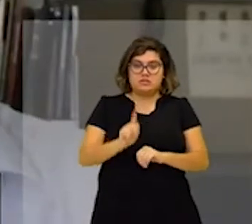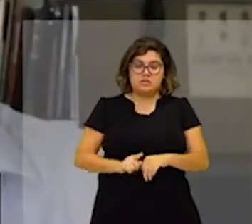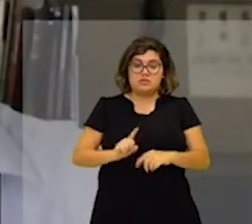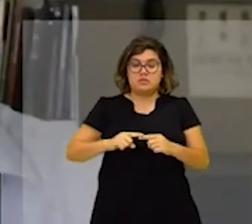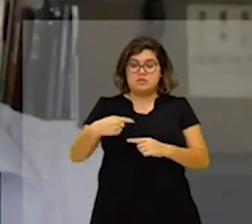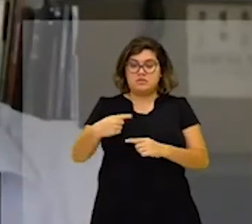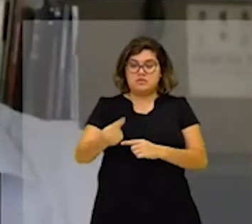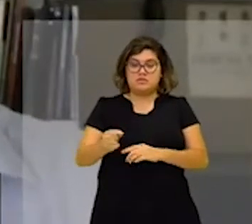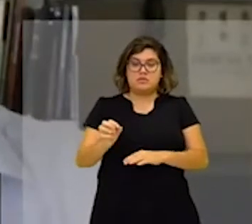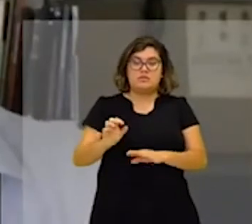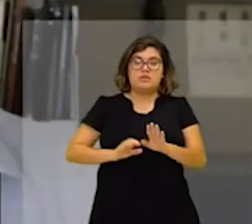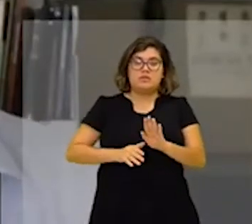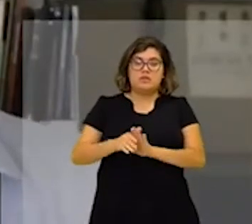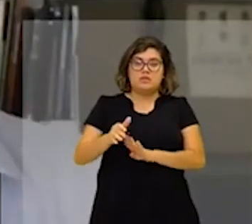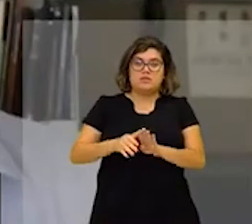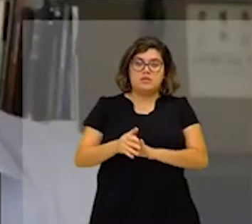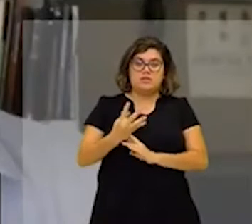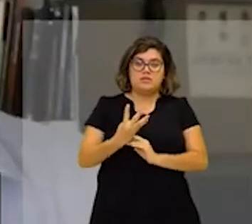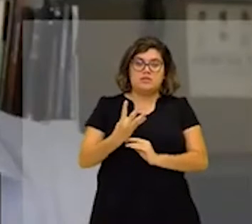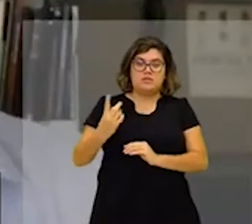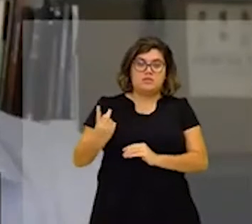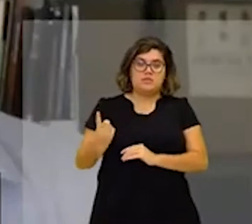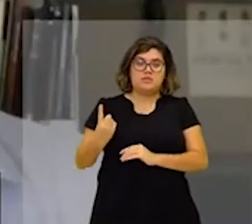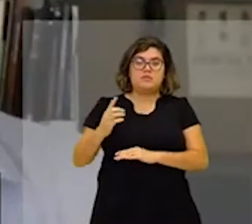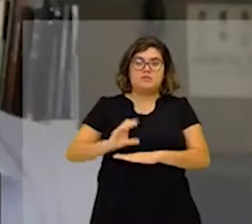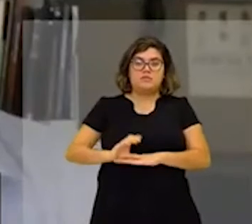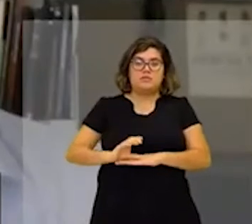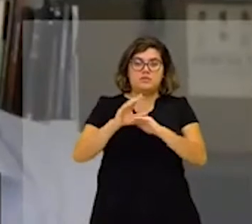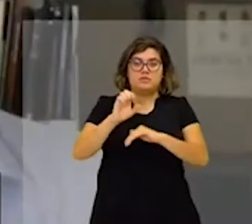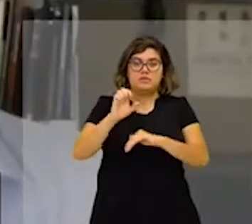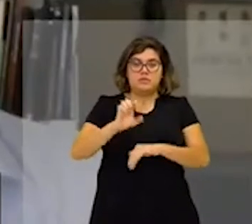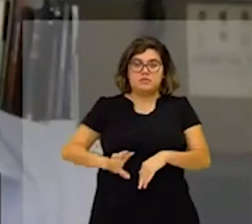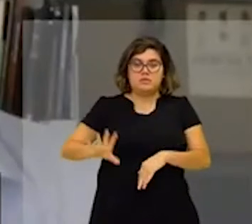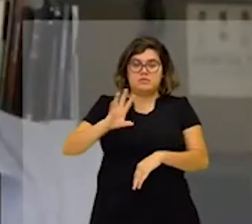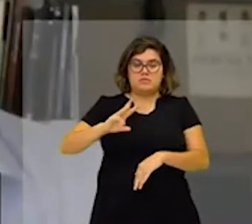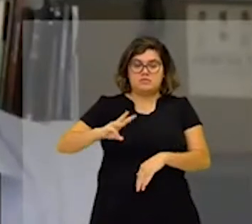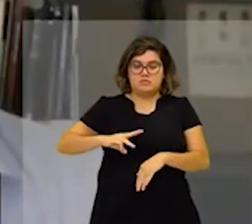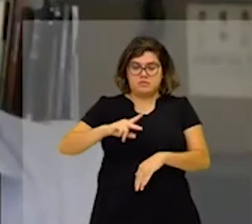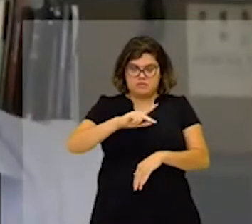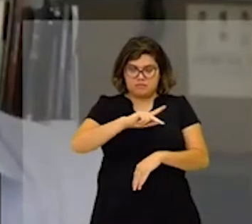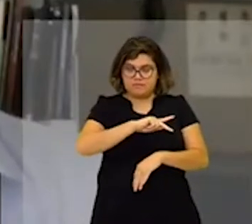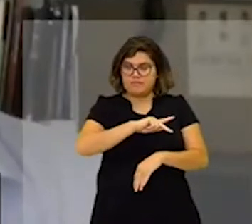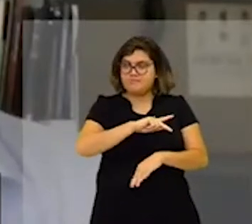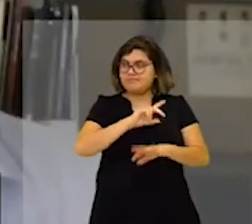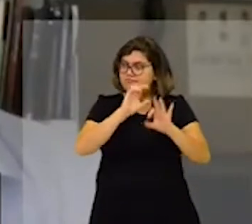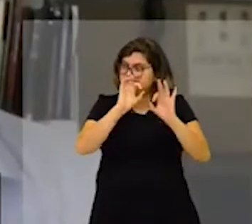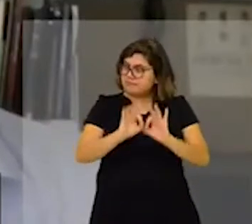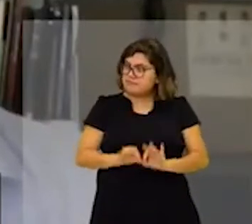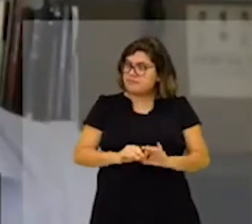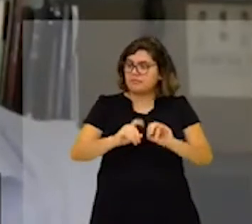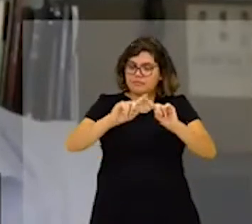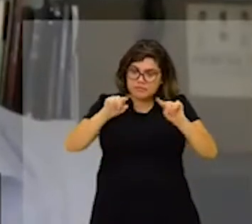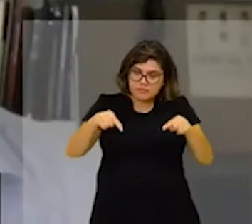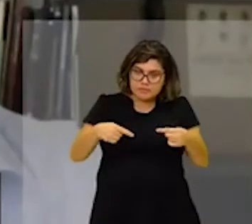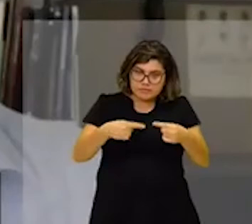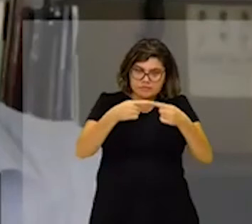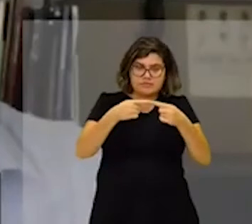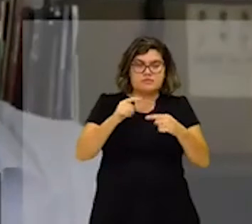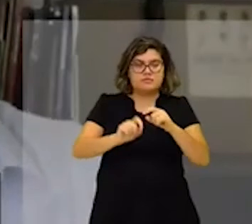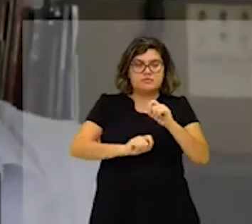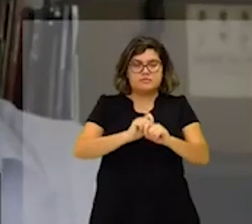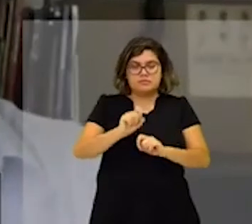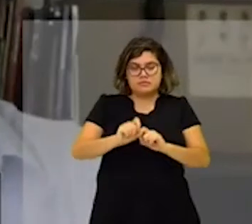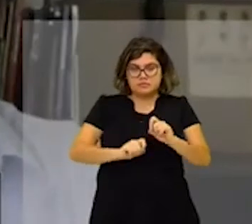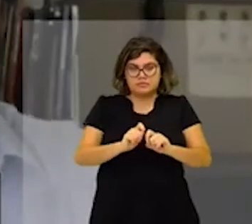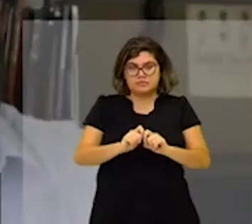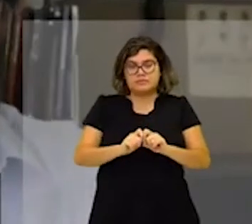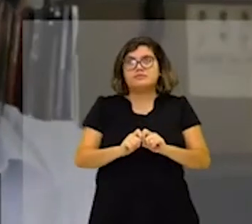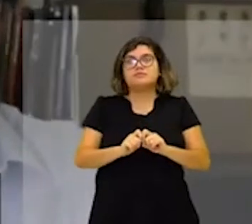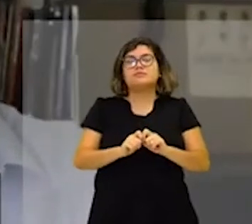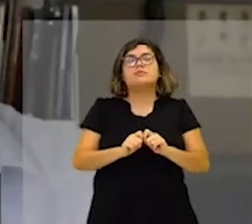41 do Conselho Nacional do ministério público né Exatamente é reconhecendo aquilo que tá condição